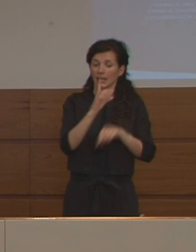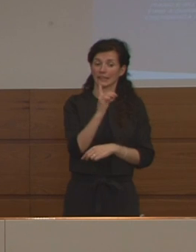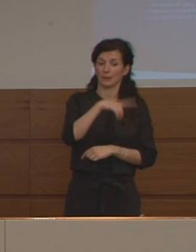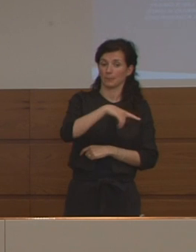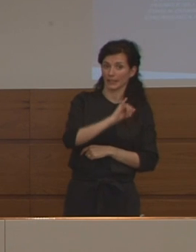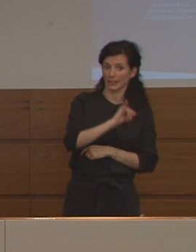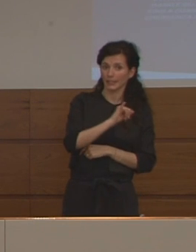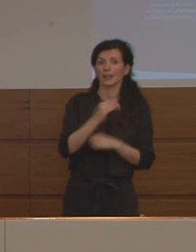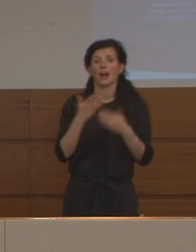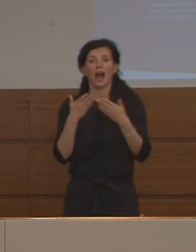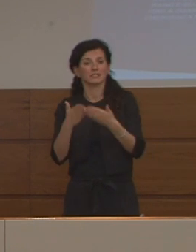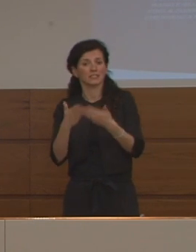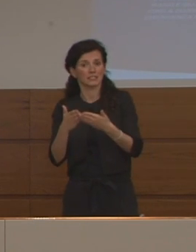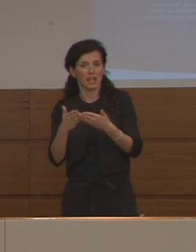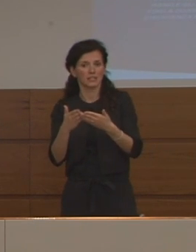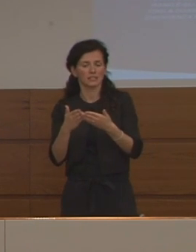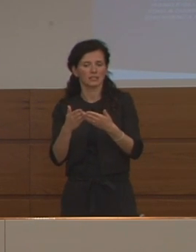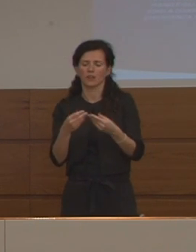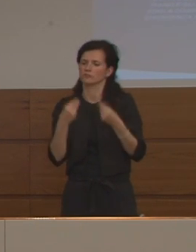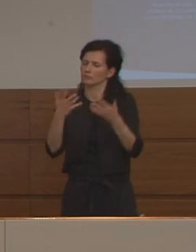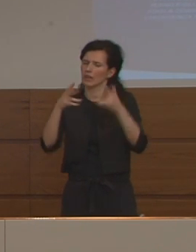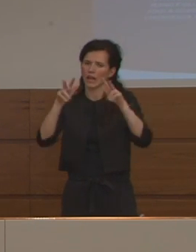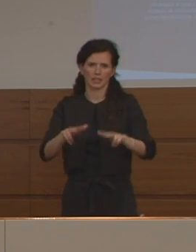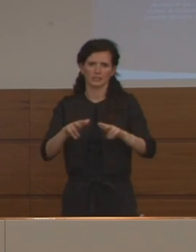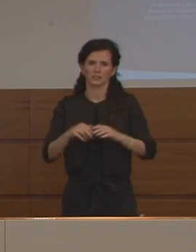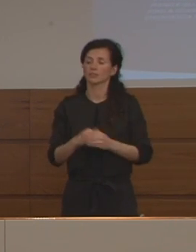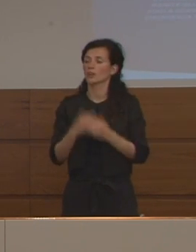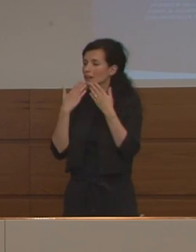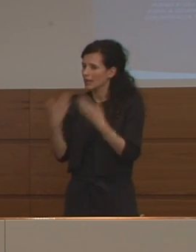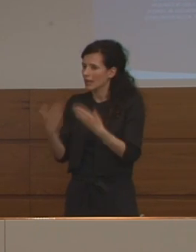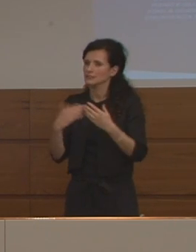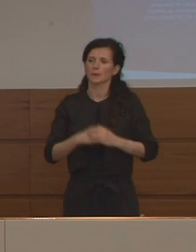all'assistenza che deve essere garantita.